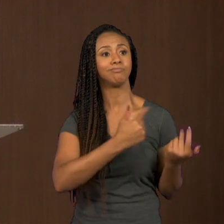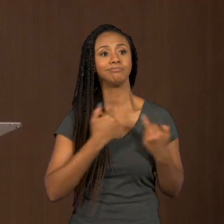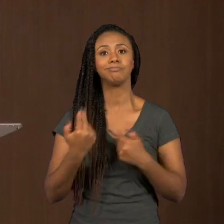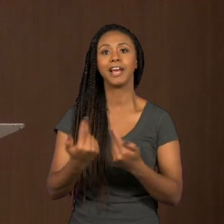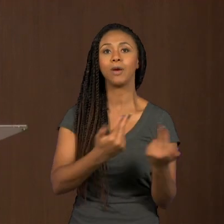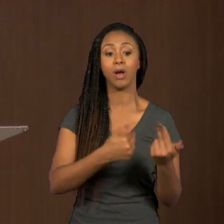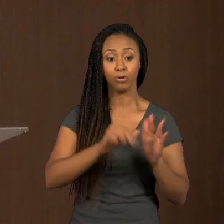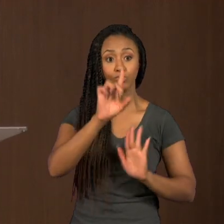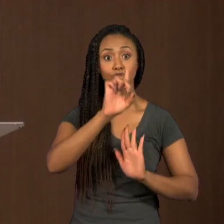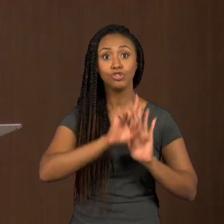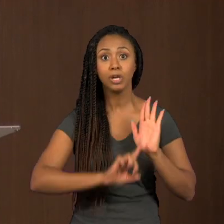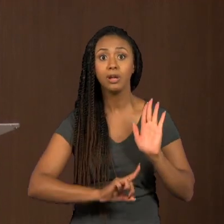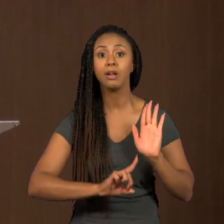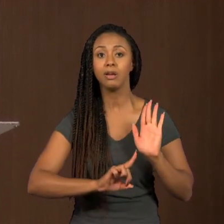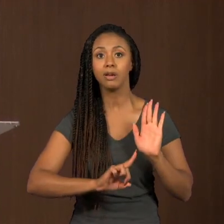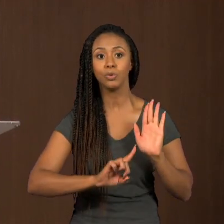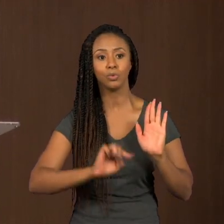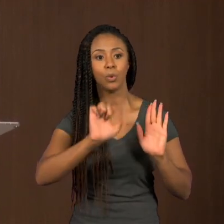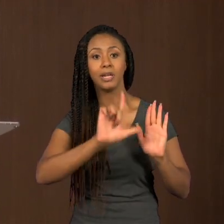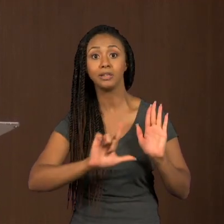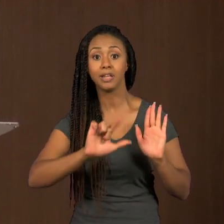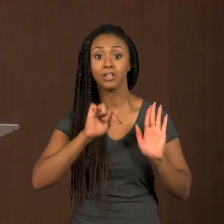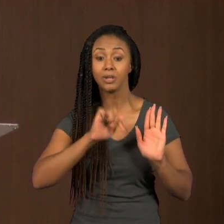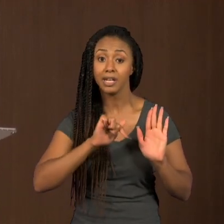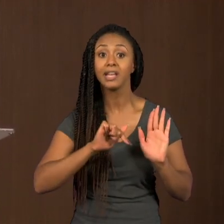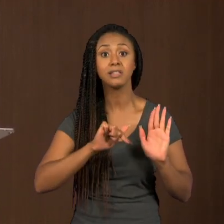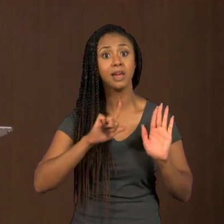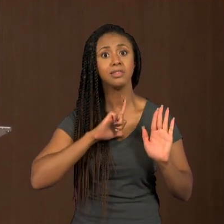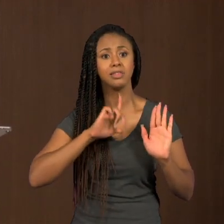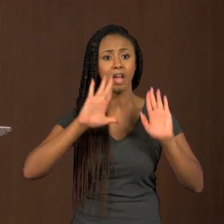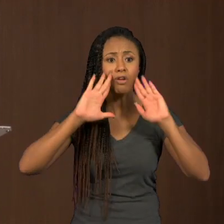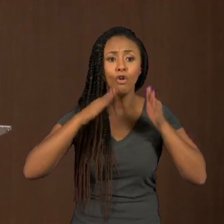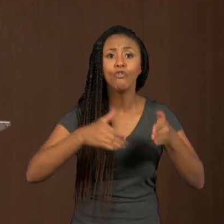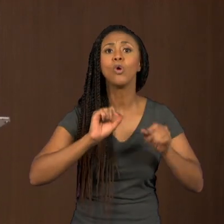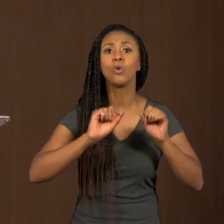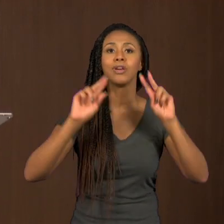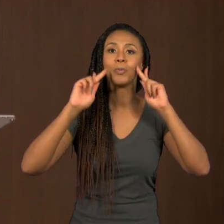LITERATURA, QUE É TÃO HUMANIZADORA. ESSE FOI O